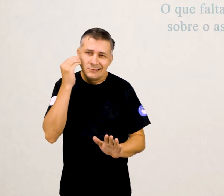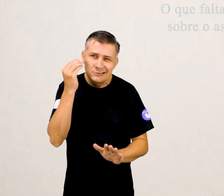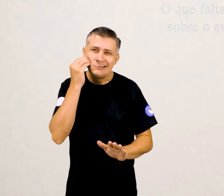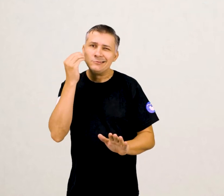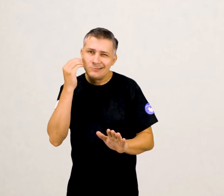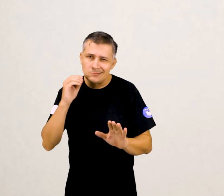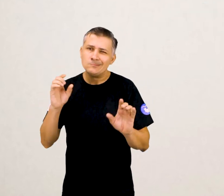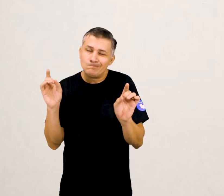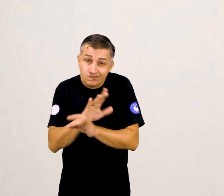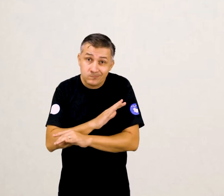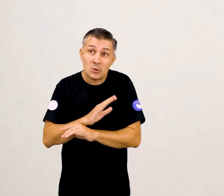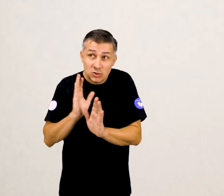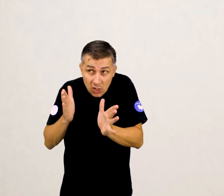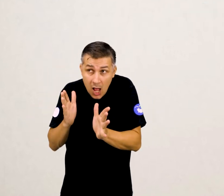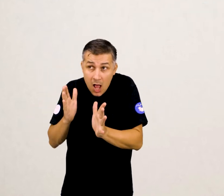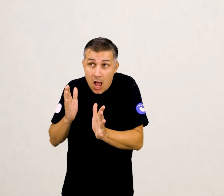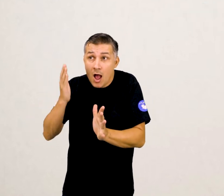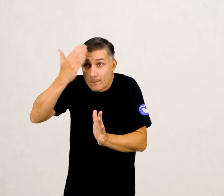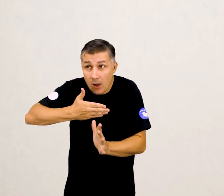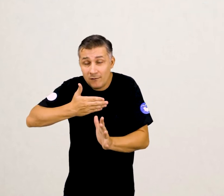o instituto tornou pública a sua pesquisa.